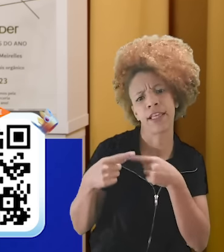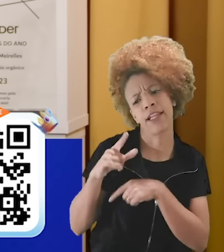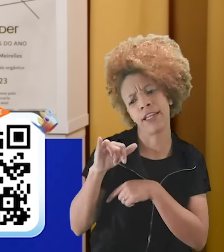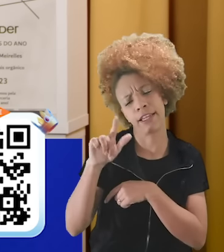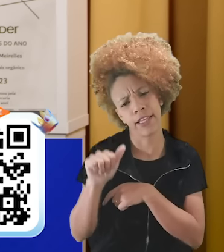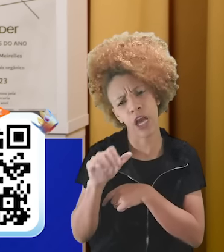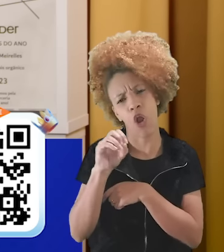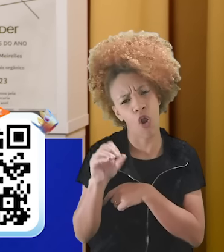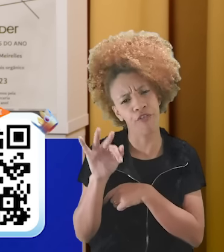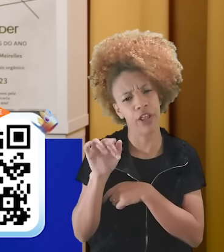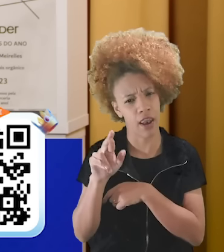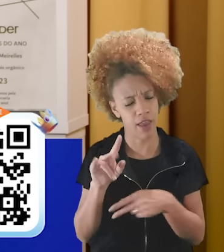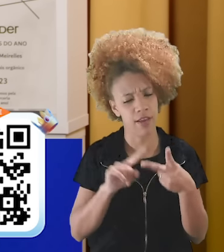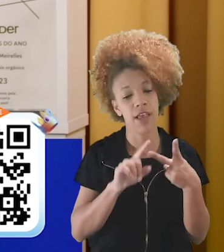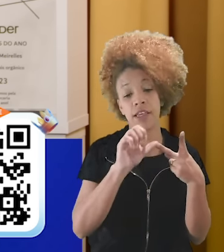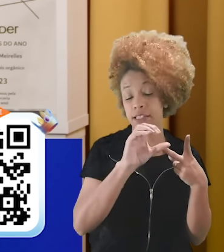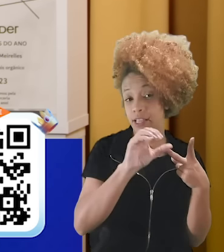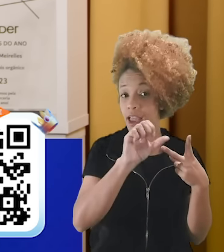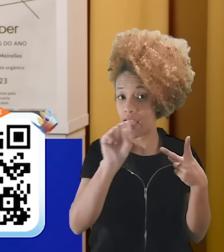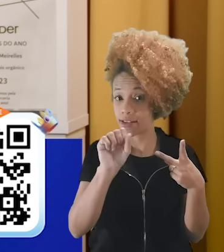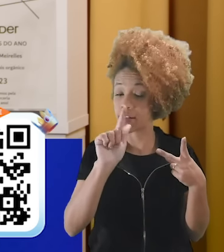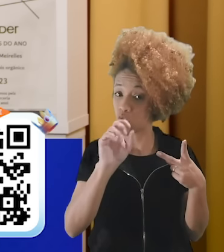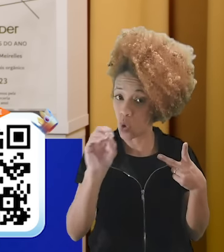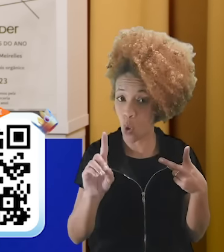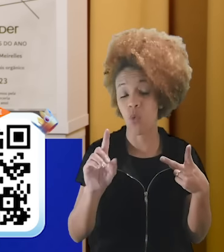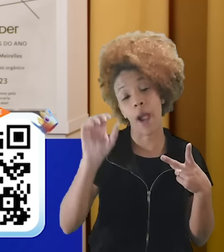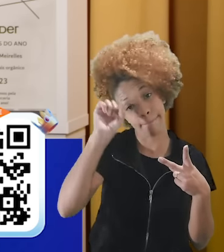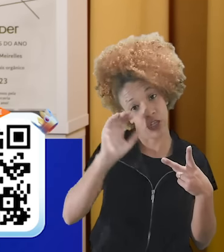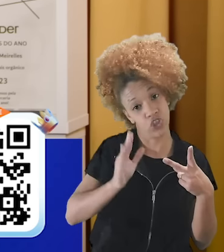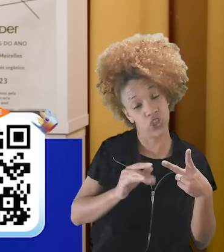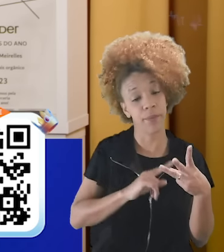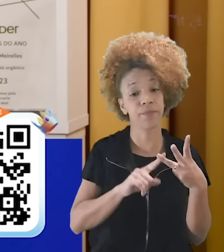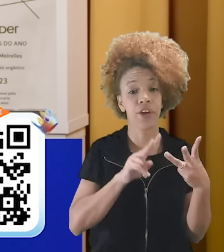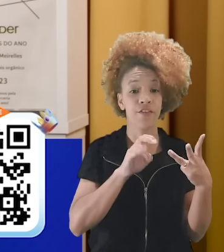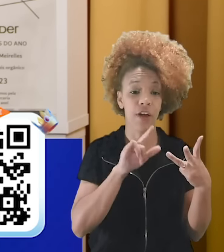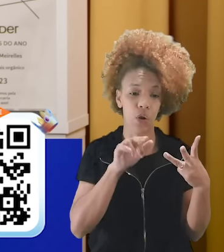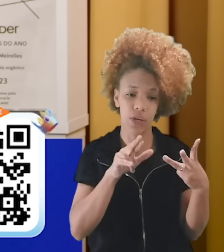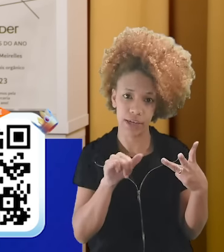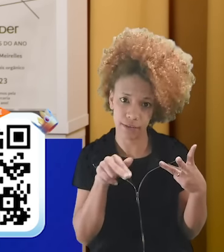of Legends vou vou recapitular csgo que eu já aprendi vou jogar o valoran que o Brasil é [ __ ]